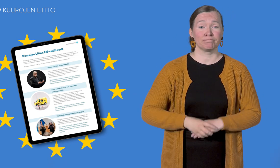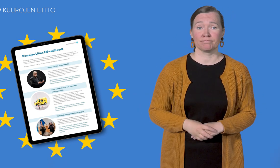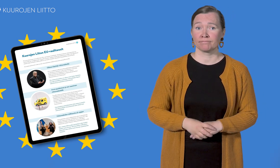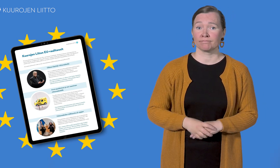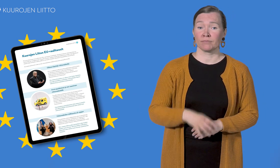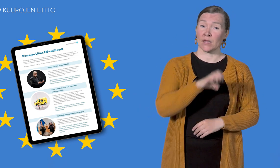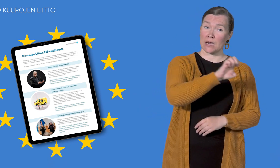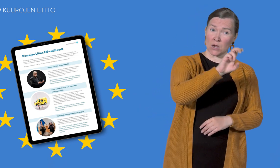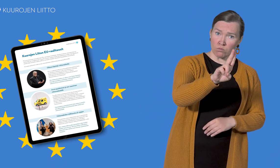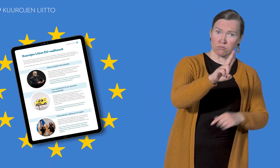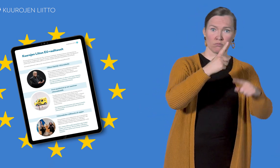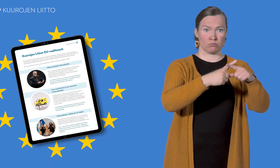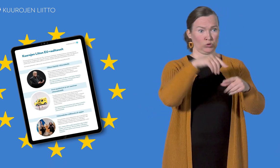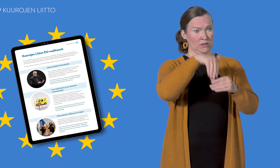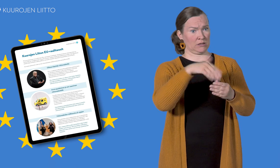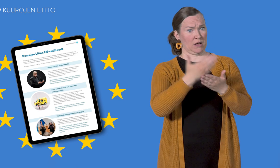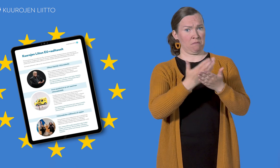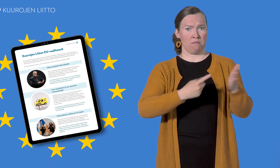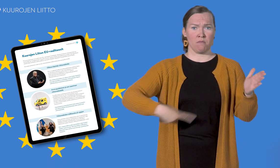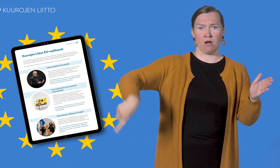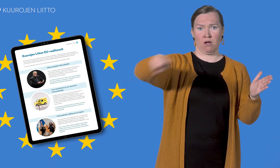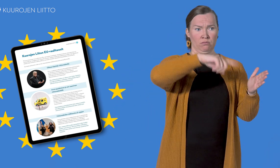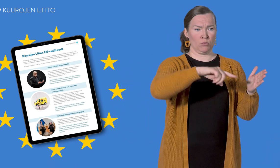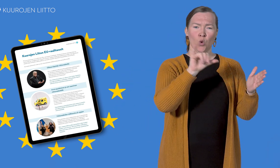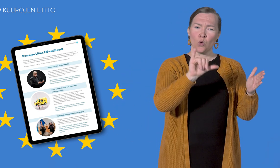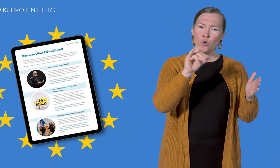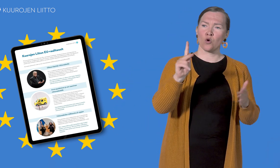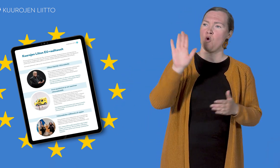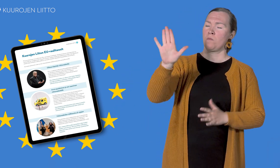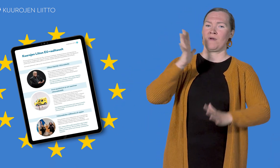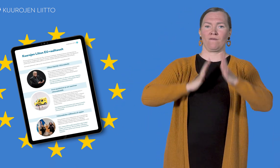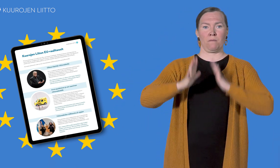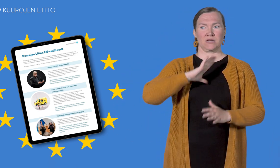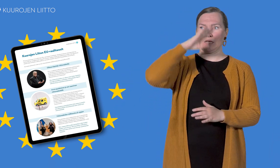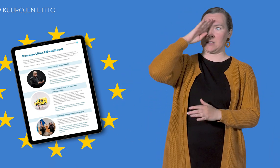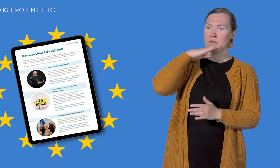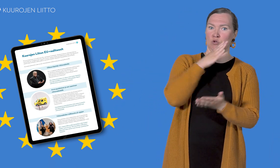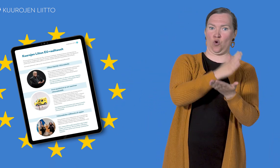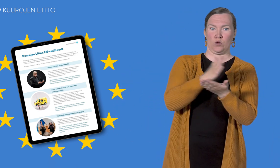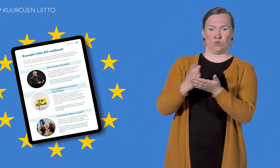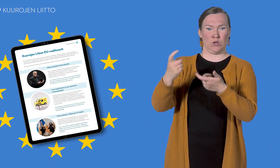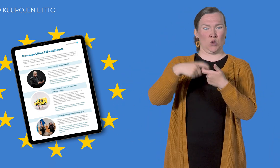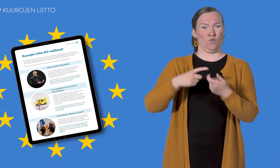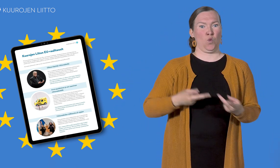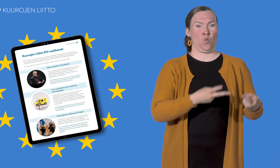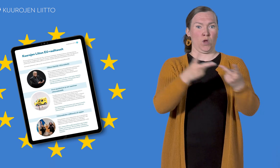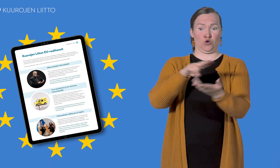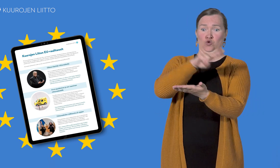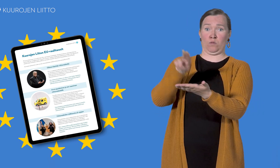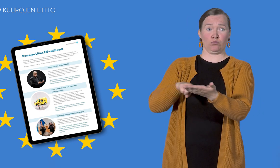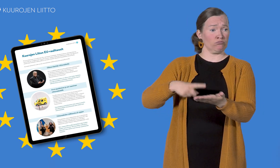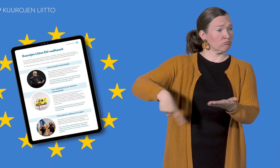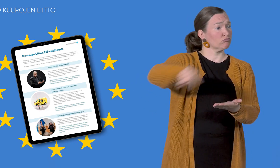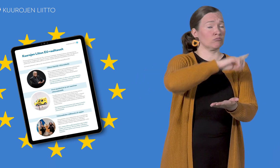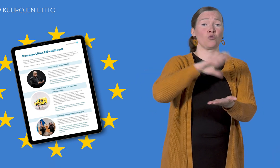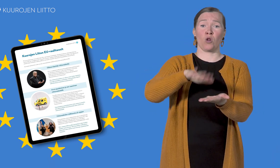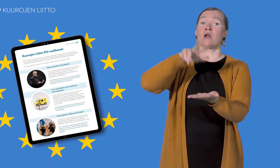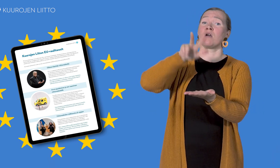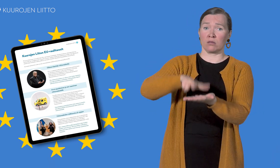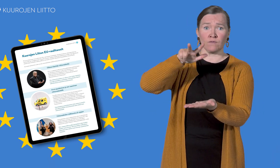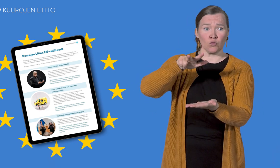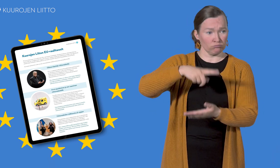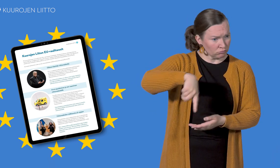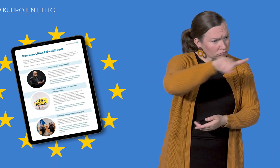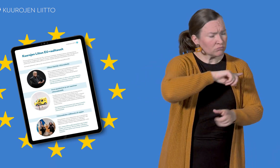EU ja sen jäsenmaat ovat ratifioineet YK:n vammaisten hen.kilöiden oikeuksia koskevan yleissopimuksen -